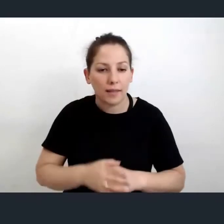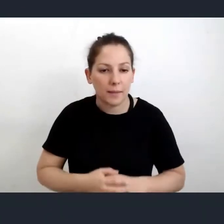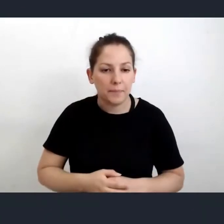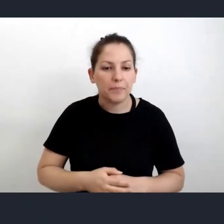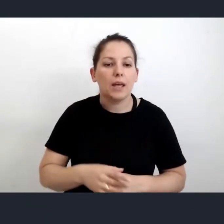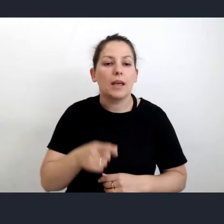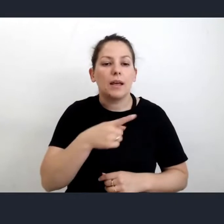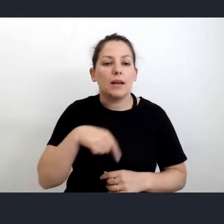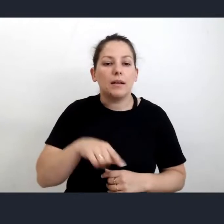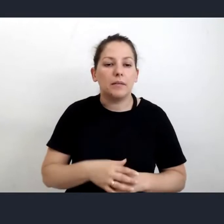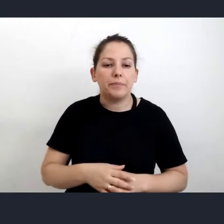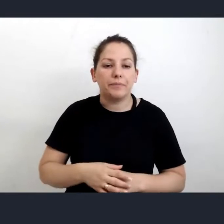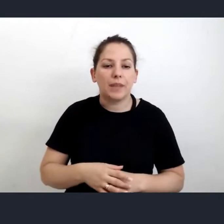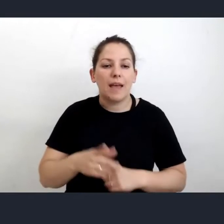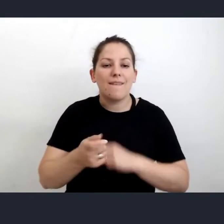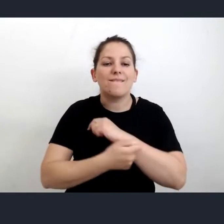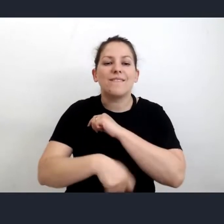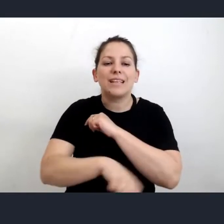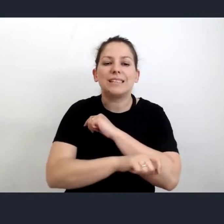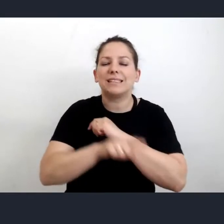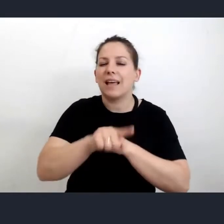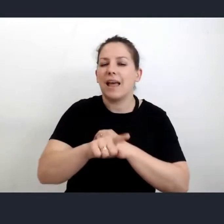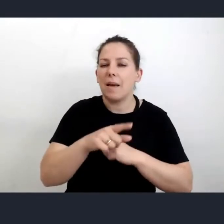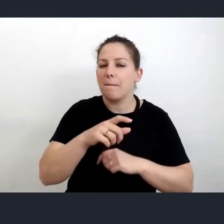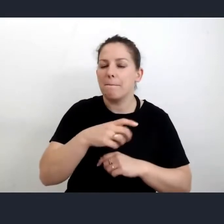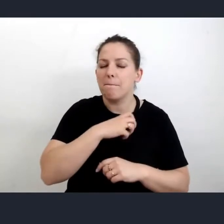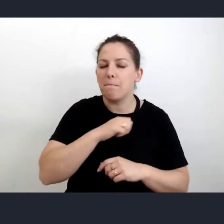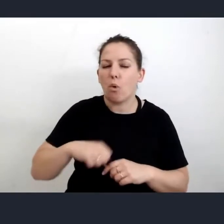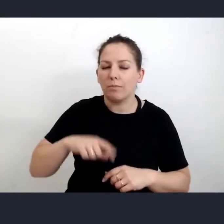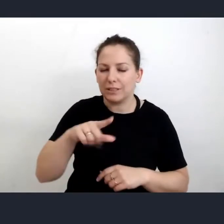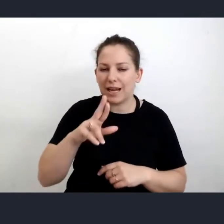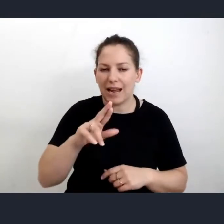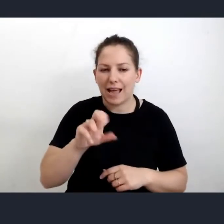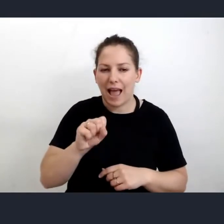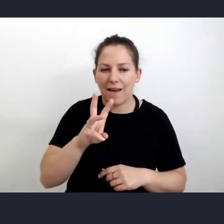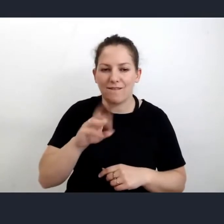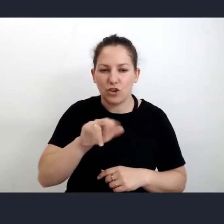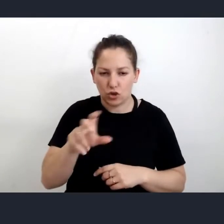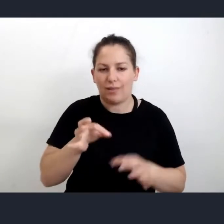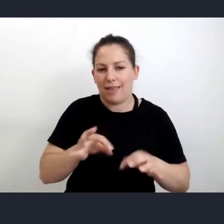a nie wiceburmistrzem Rawicza. Wiceburmistrz Rawicza jest z nami i później wystąpi,